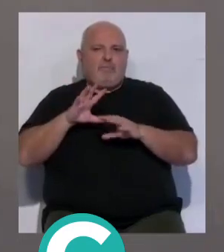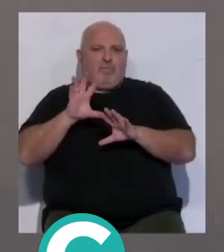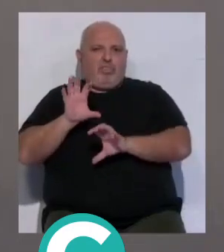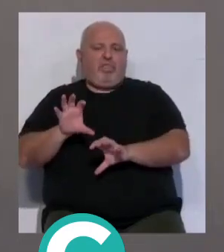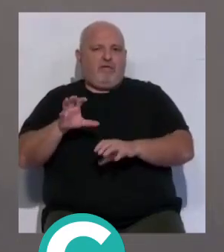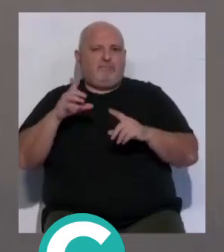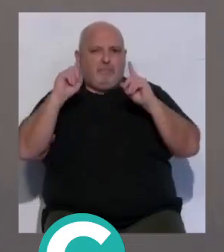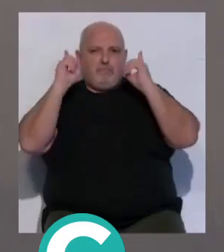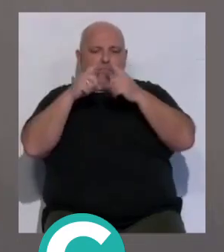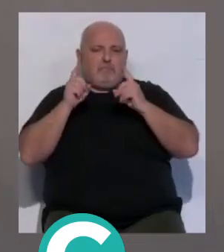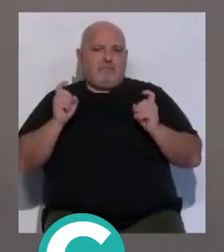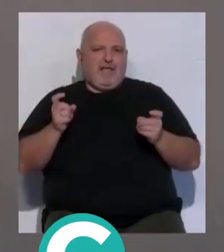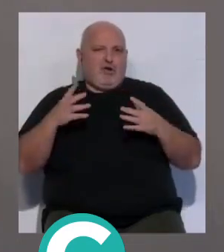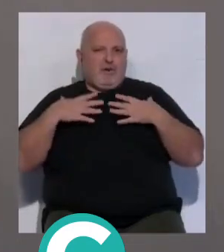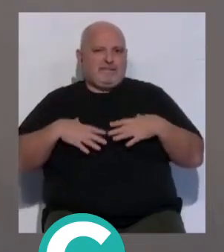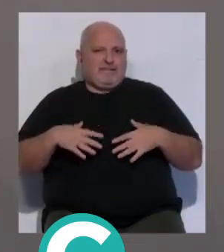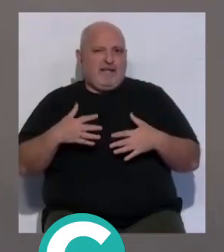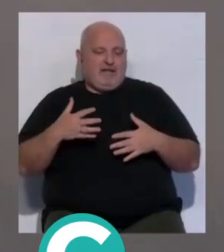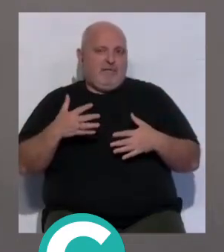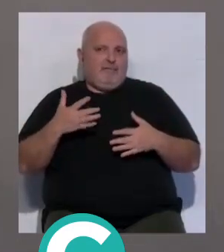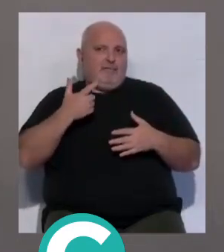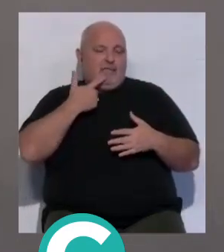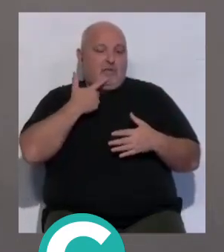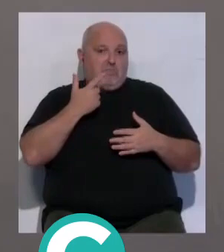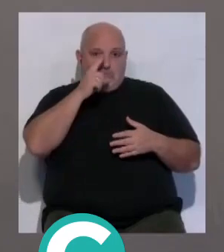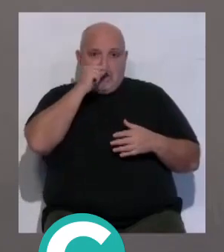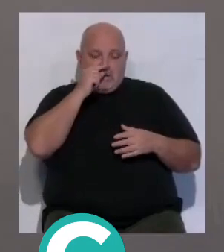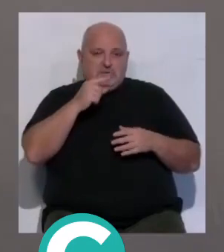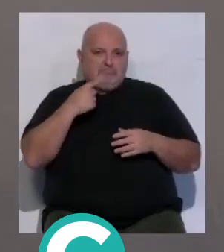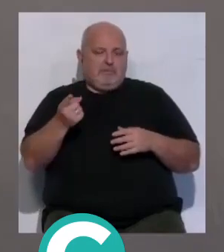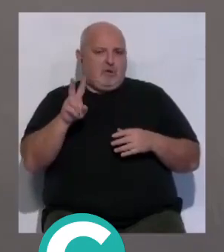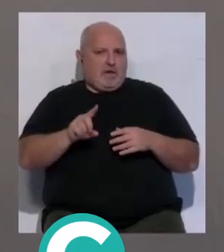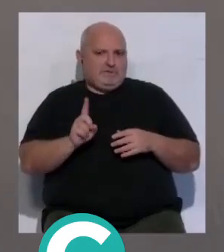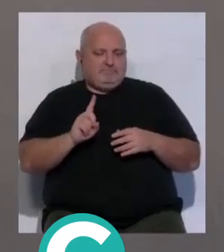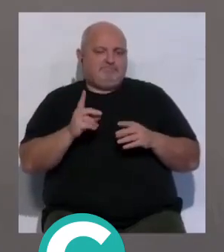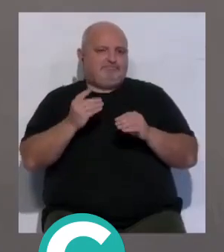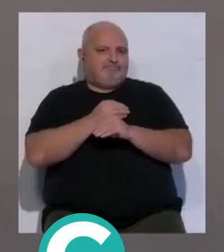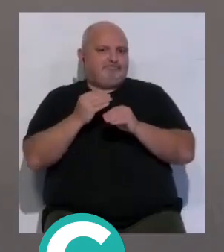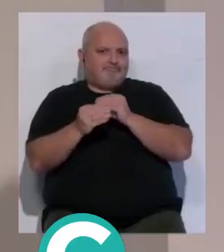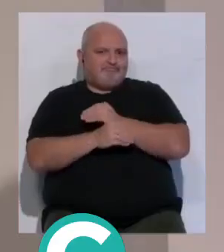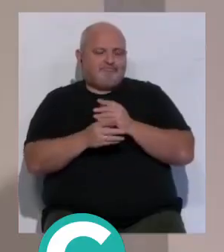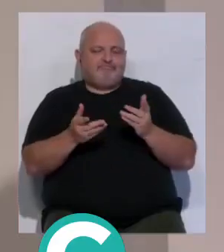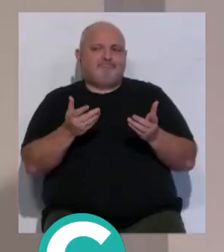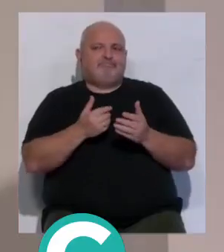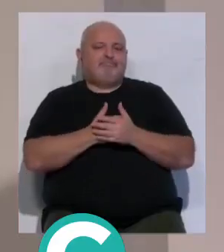la camiseta de un rival un compañero rival de la selección creo que era la del jugador del betis